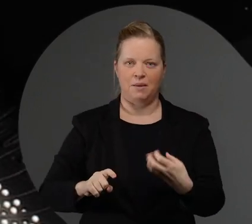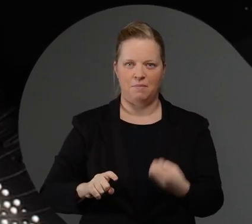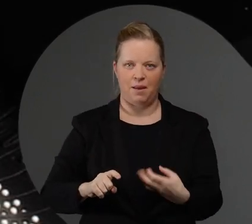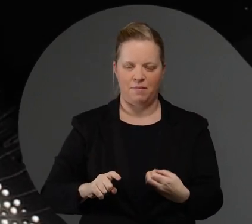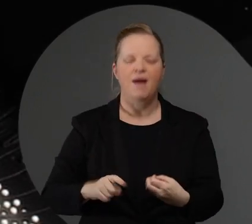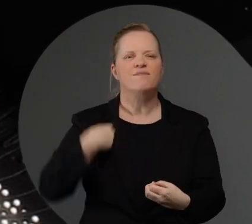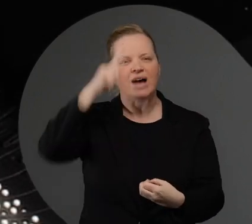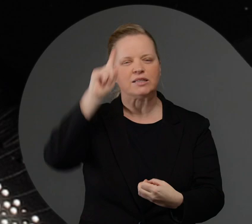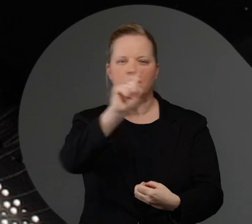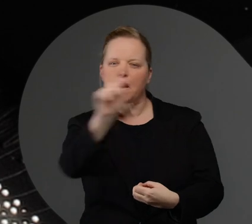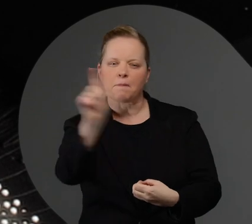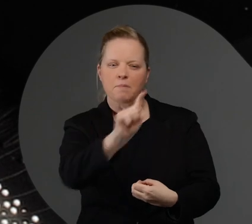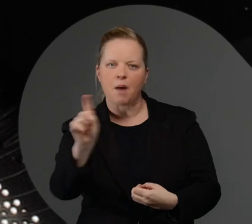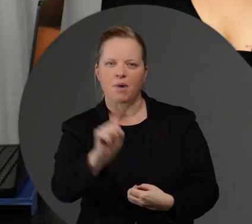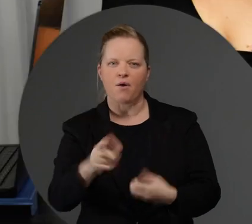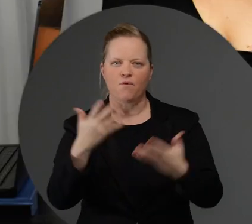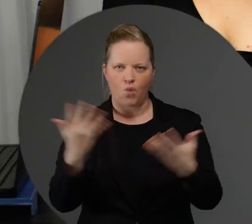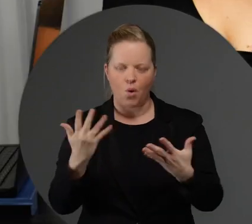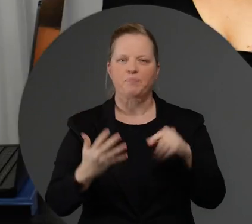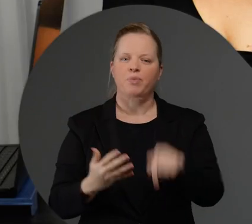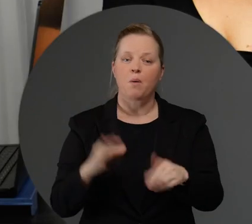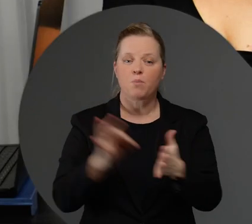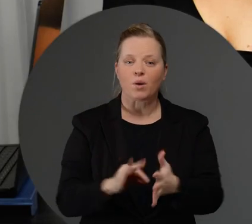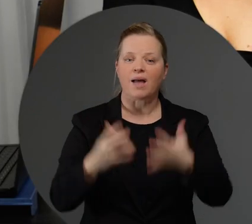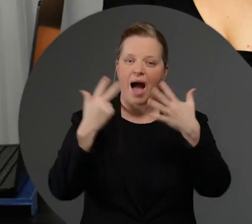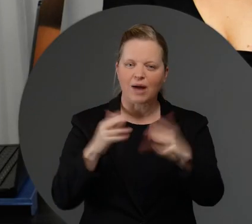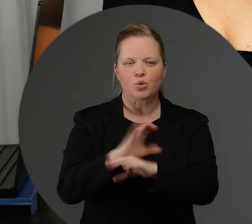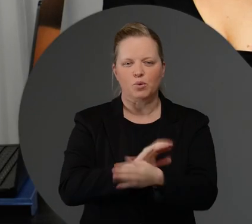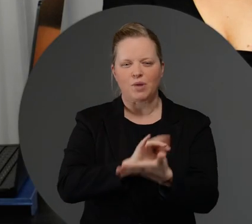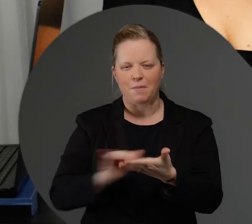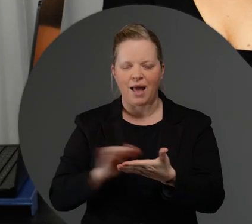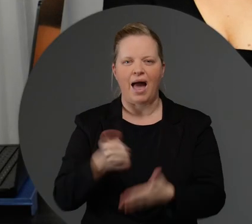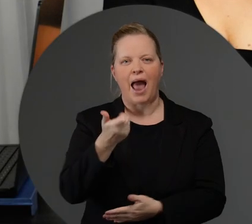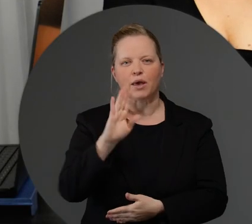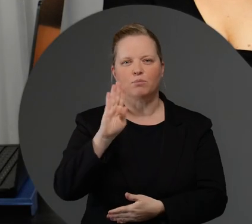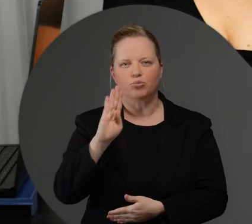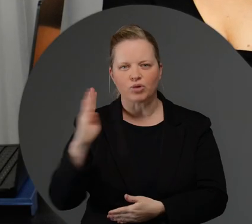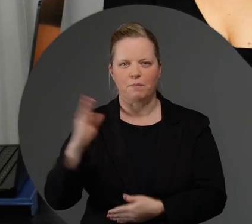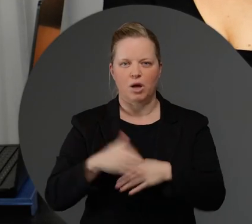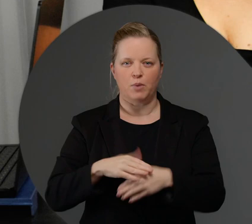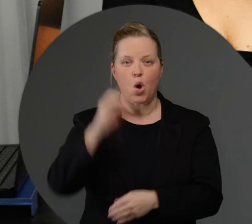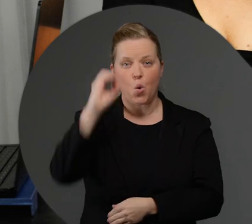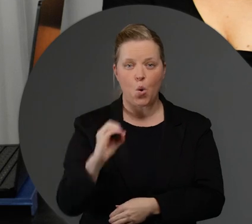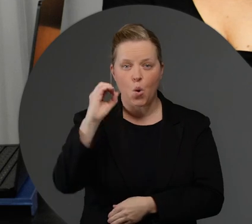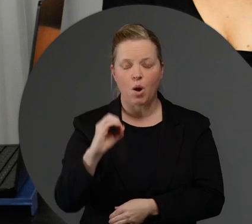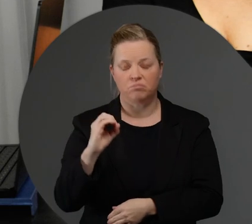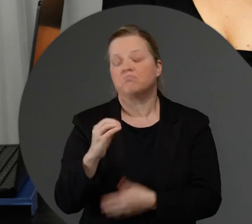Man weiß immer, wo der Cursor ist. Punkt acht, am Computer Braille gibt es manche Buchstaben, zum Beispiel das Ö hat aus irgendeinem Grund